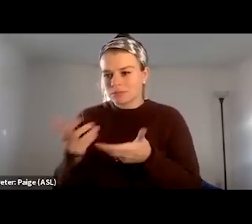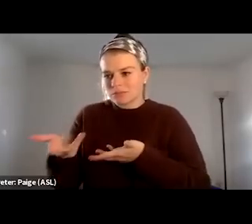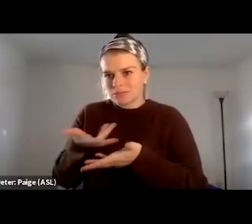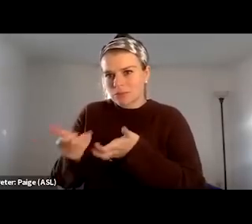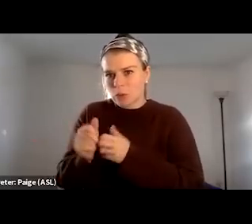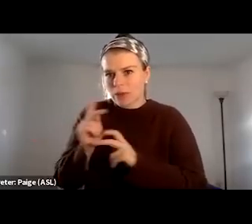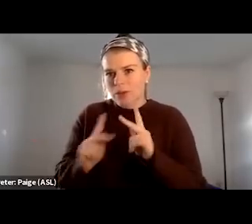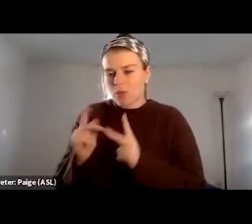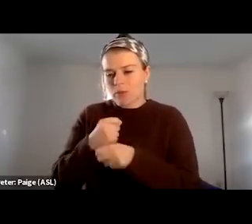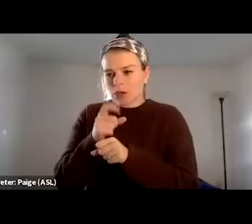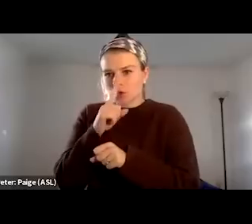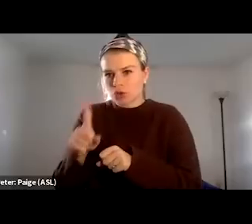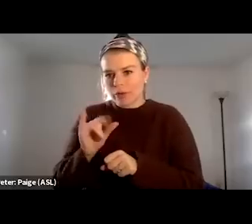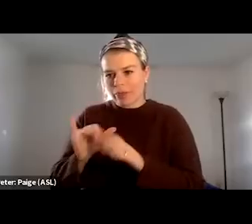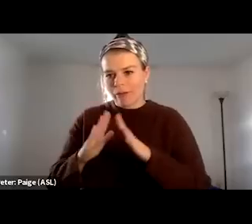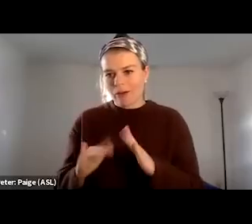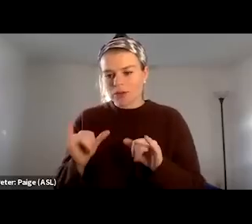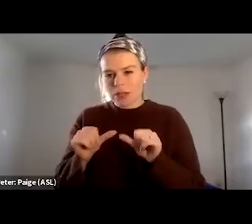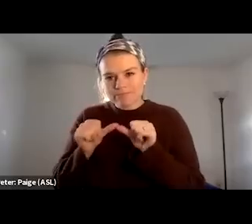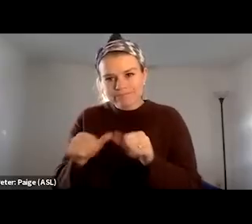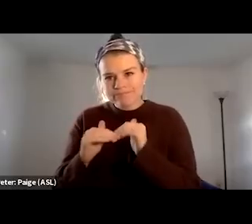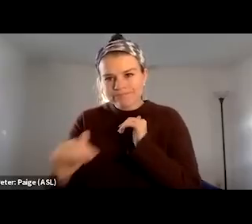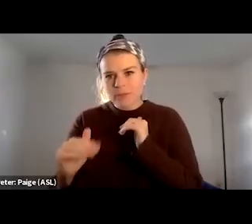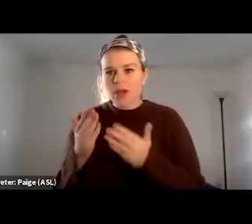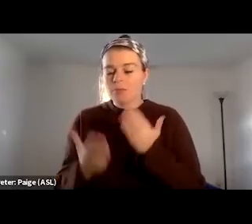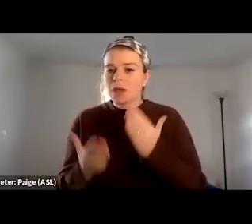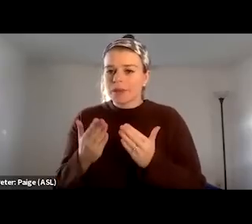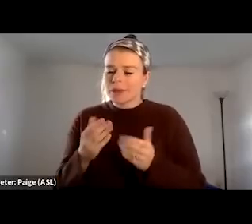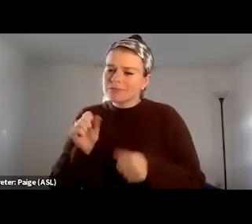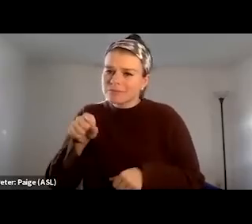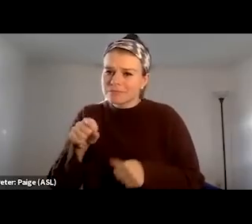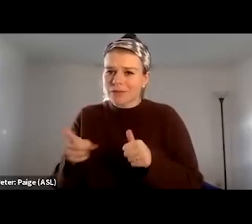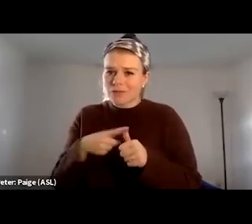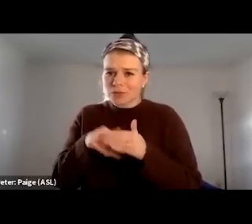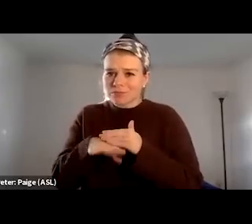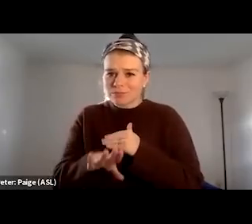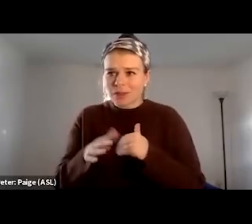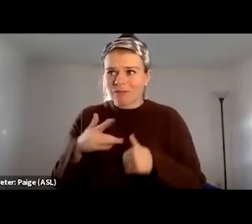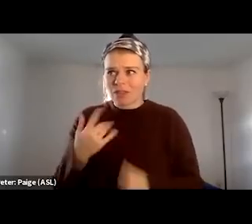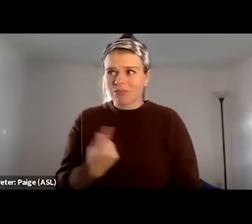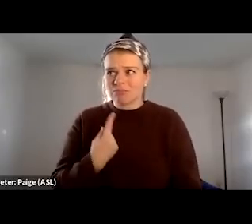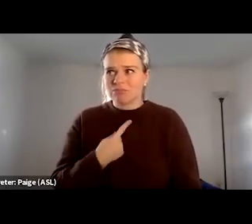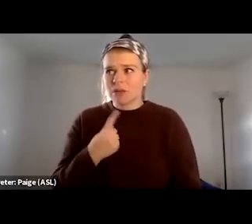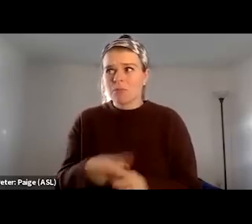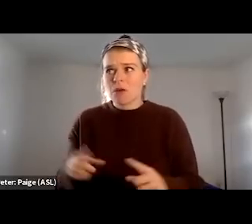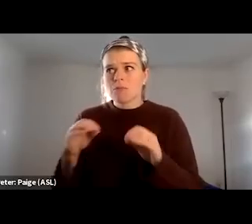porque aunque puedan sentirse solos cuando recién ingresan a la vivienda, cuanto más tiempo están allí, cuanto más tiempo tienen para formar conexiones